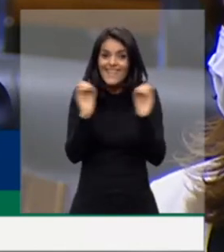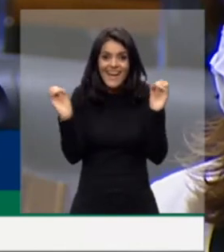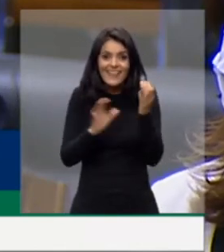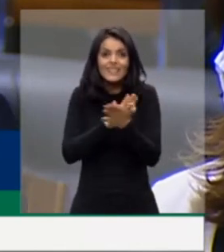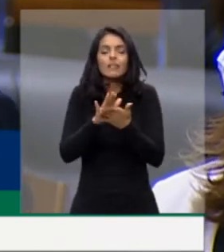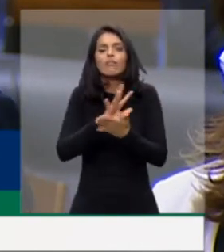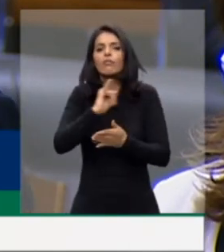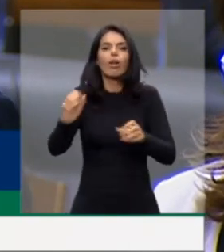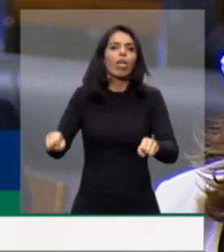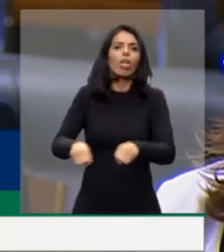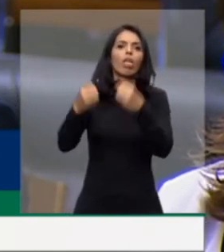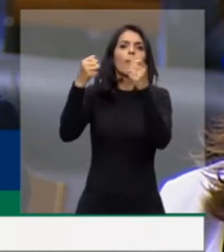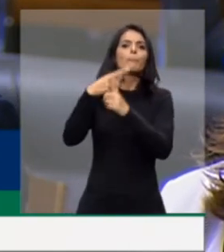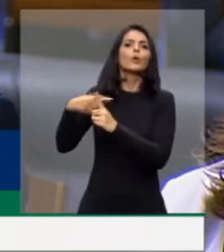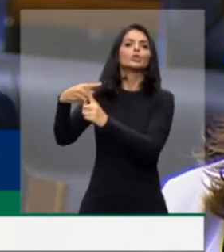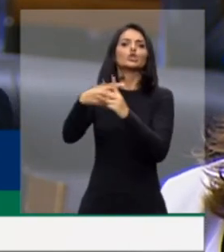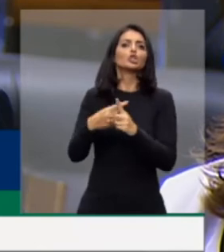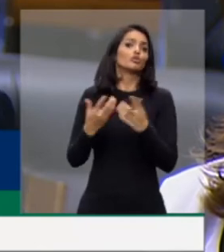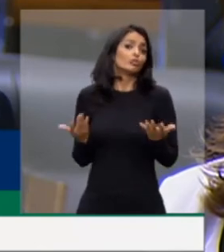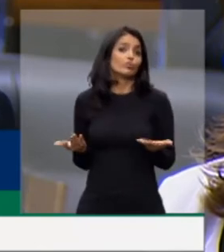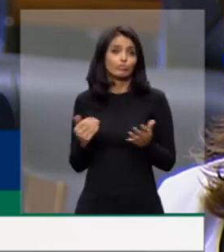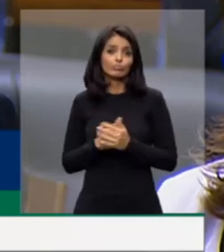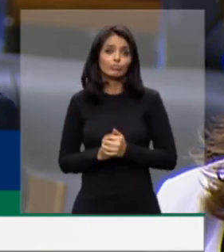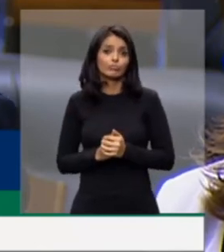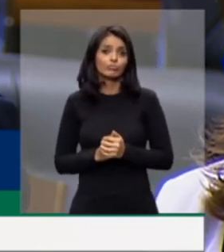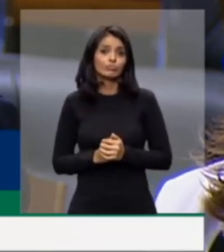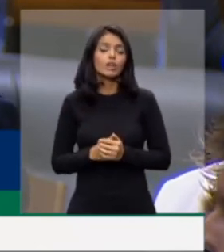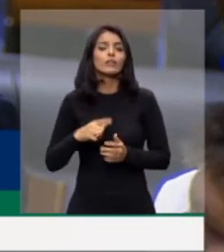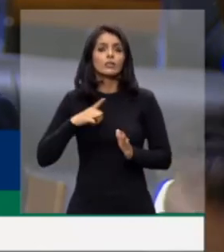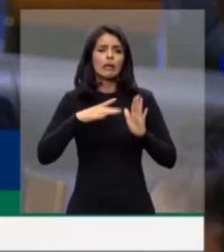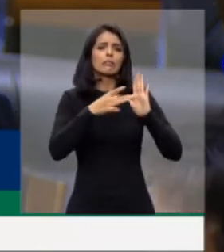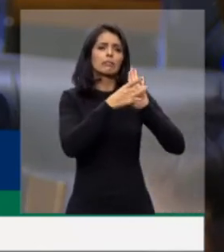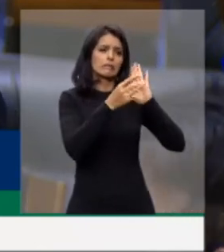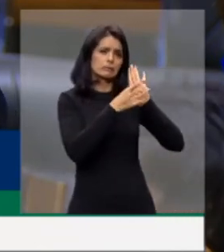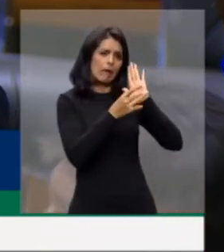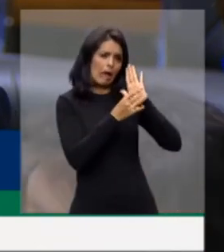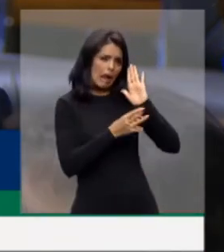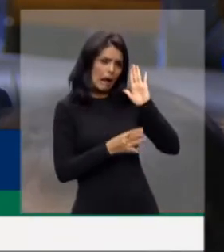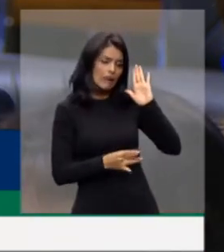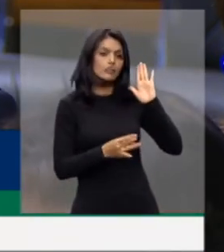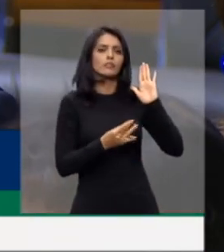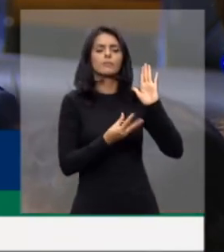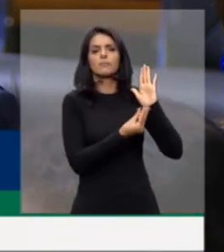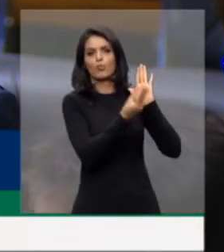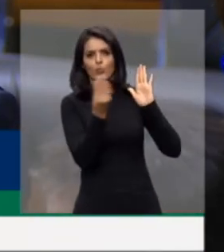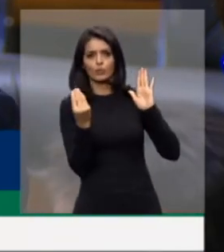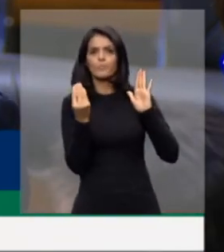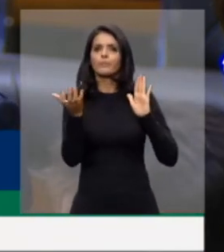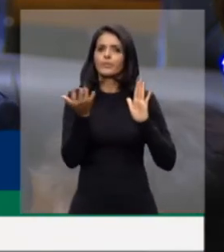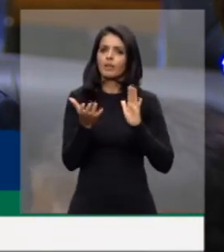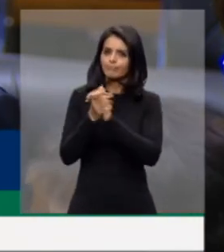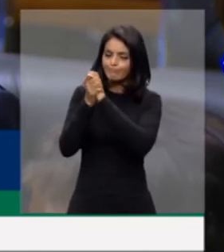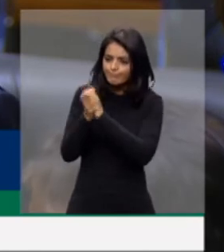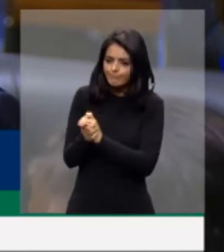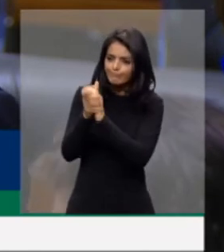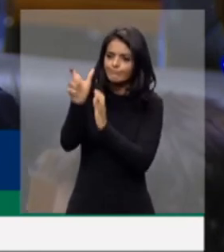TERÃO VIGÊNCIA NO ANO PRÓ XIMO, PORQUE AQUI SE TEM TODA UMA GESTÃO, NÓS ACABAREMOS